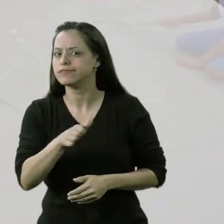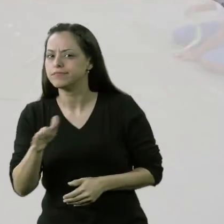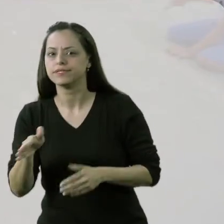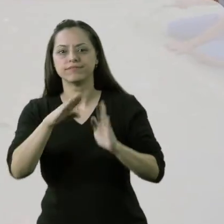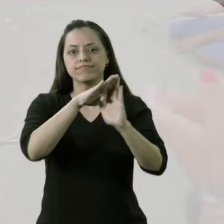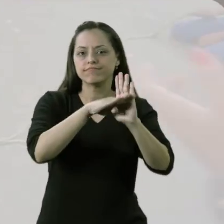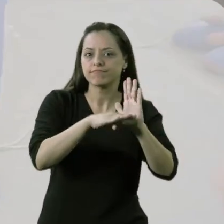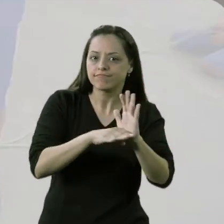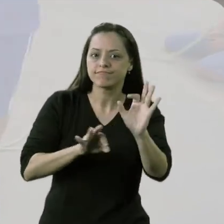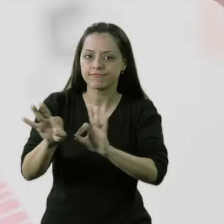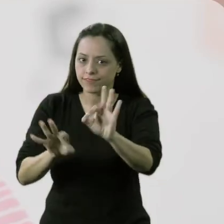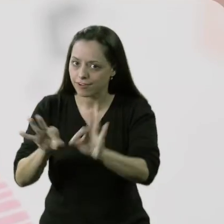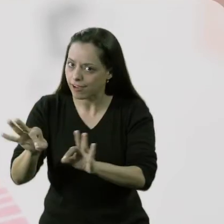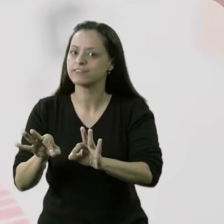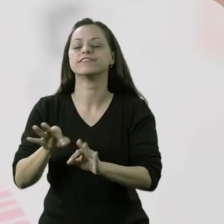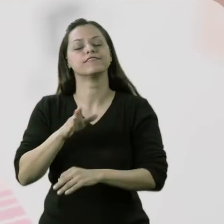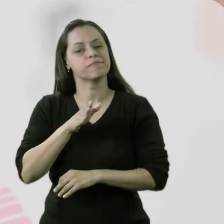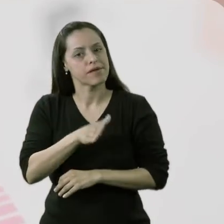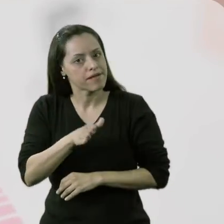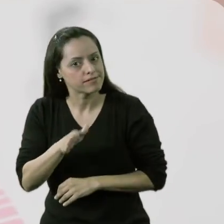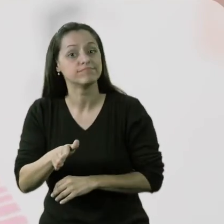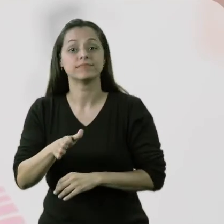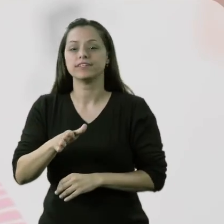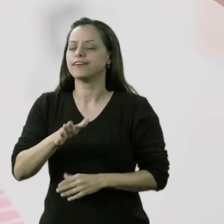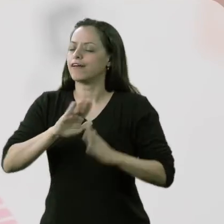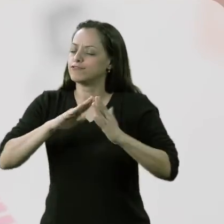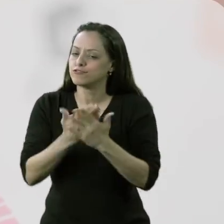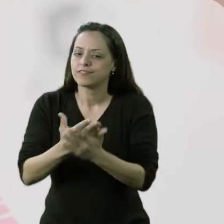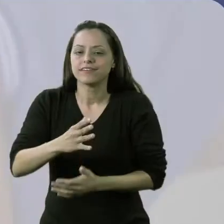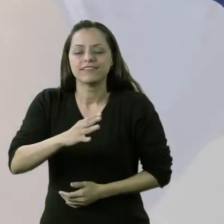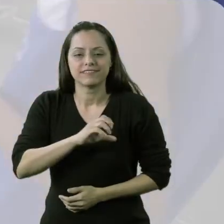Tudo que tem, qualquer programação na escola ele quer participar. Ele ama a escola.